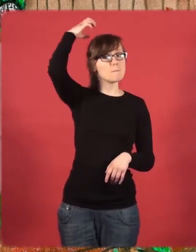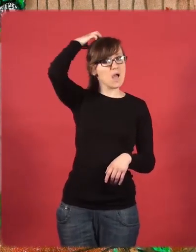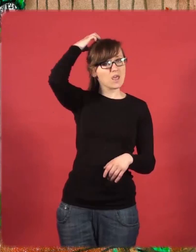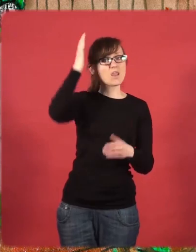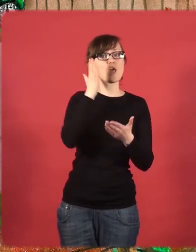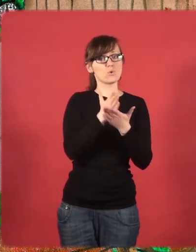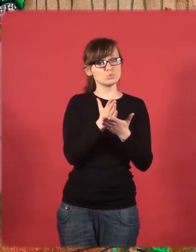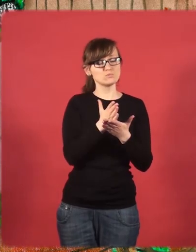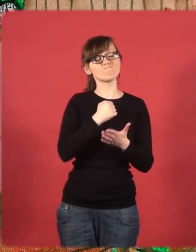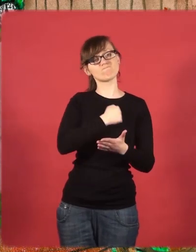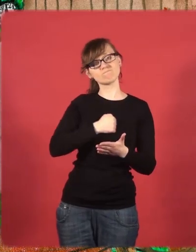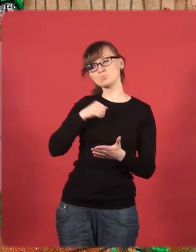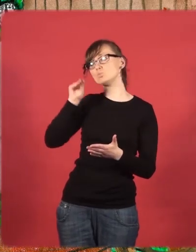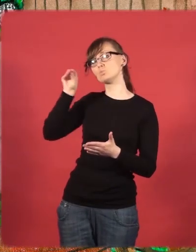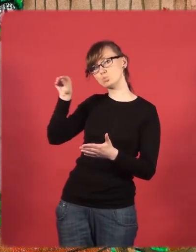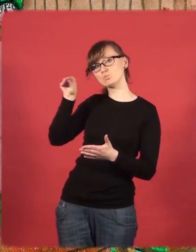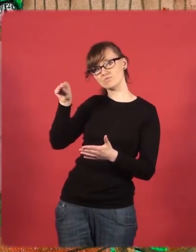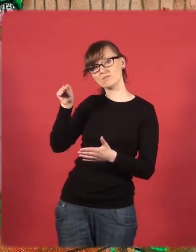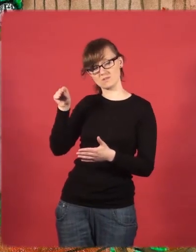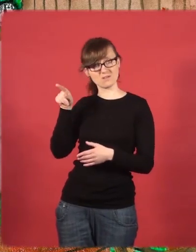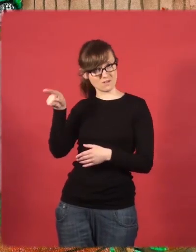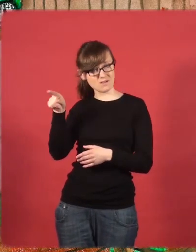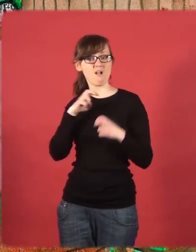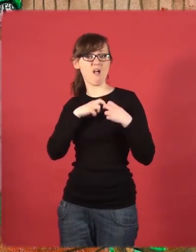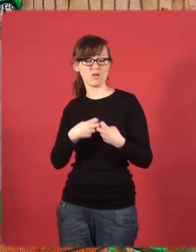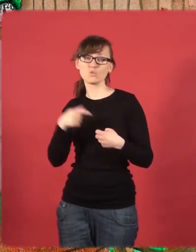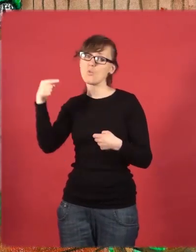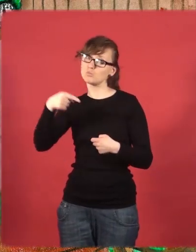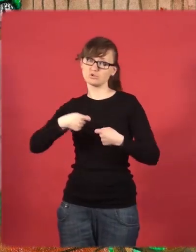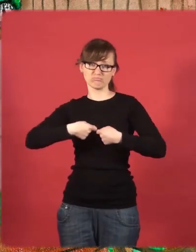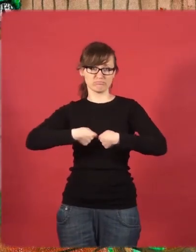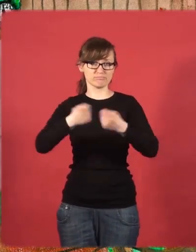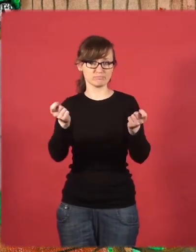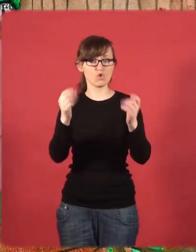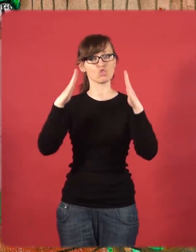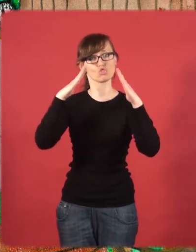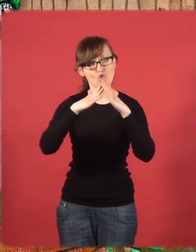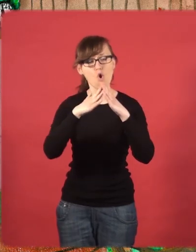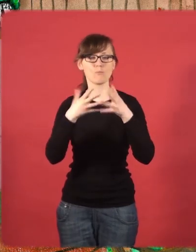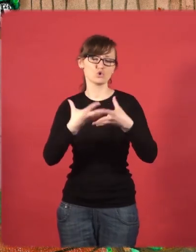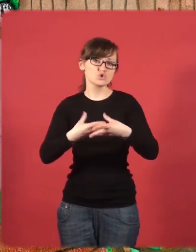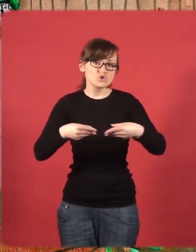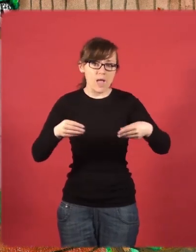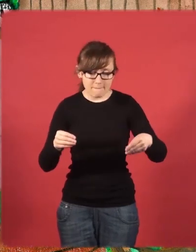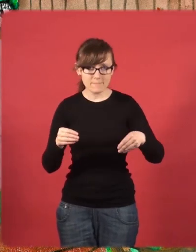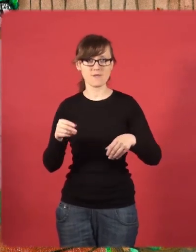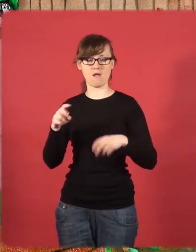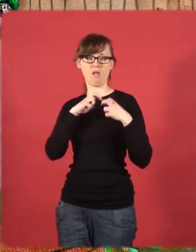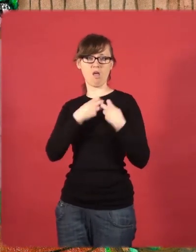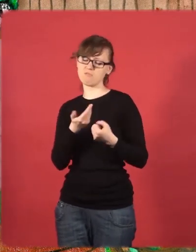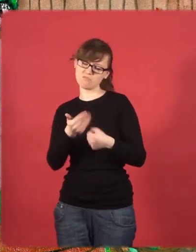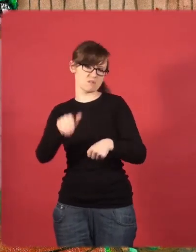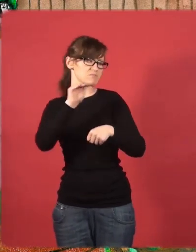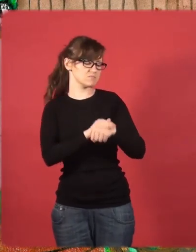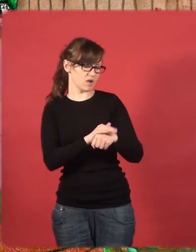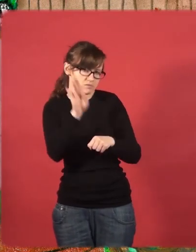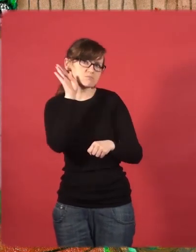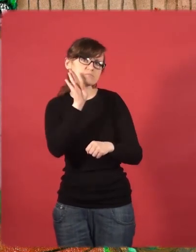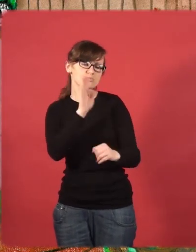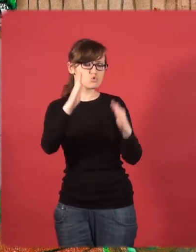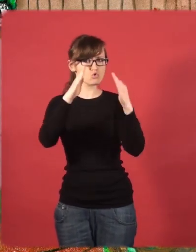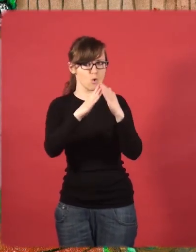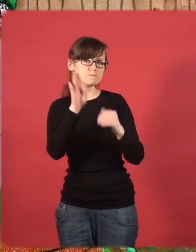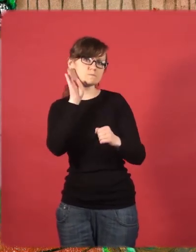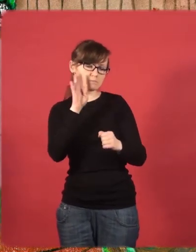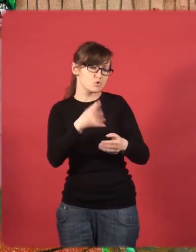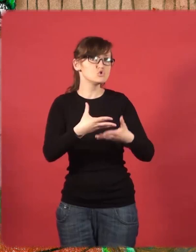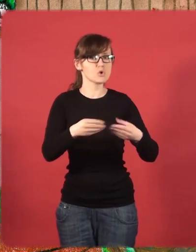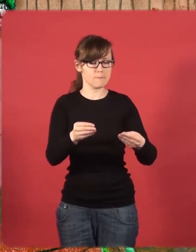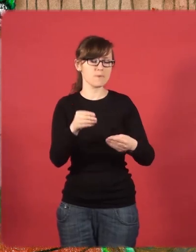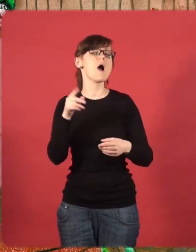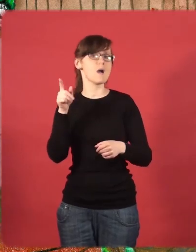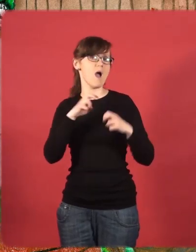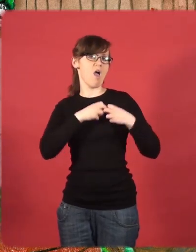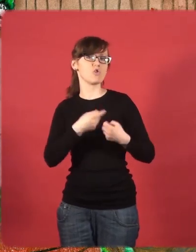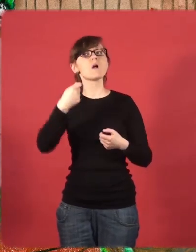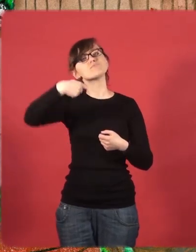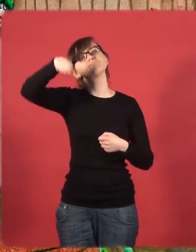Maryla poinformowała Anię, że zamierza sprzedać Zielone Wzgórze. W sytuacji, kiedy groziła jej utrata wzroku nie była w stanie zająć się gospodarstwem. Ania podjęła decyzję, że zostaje na Zielonym Wzgórzu.